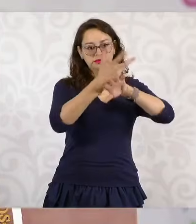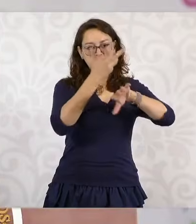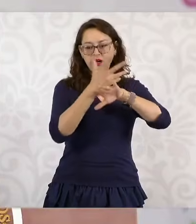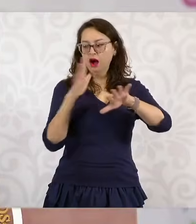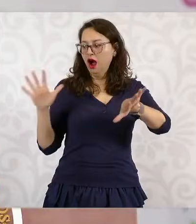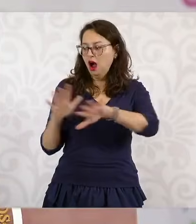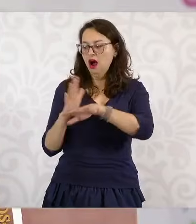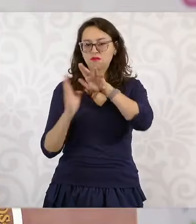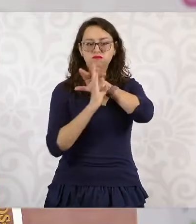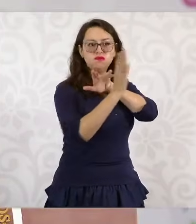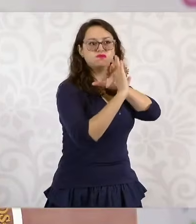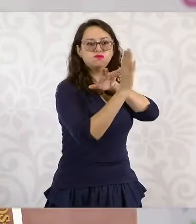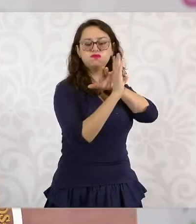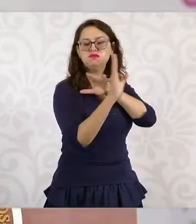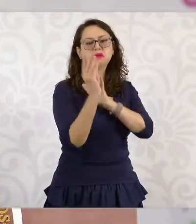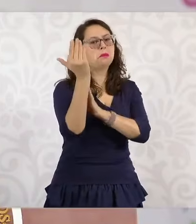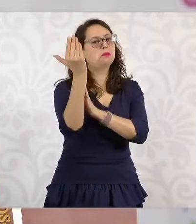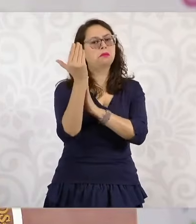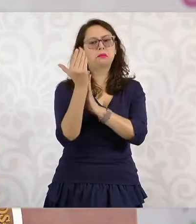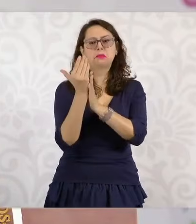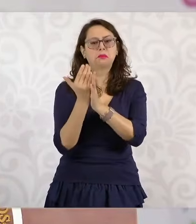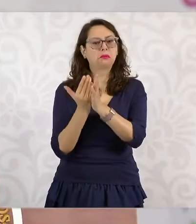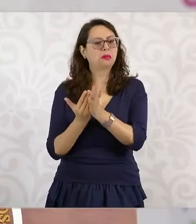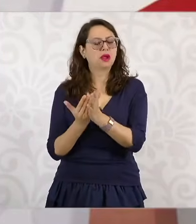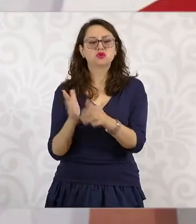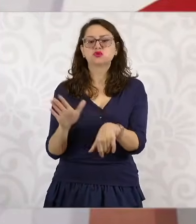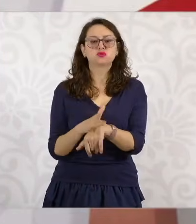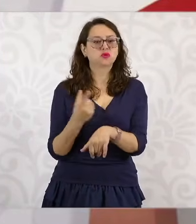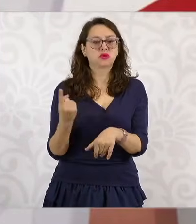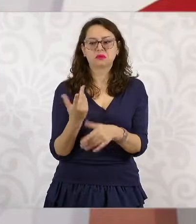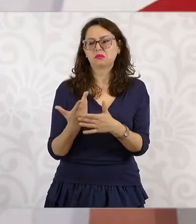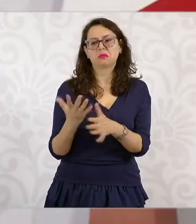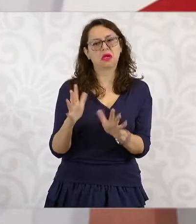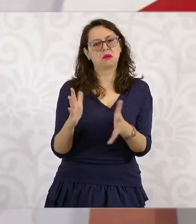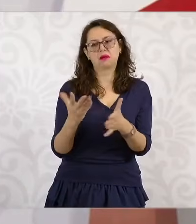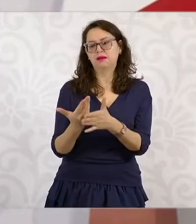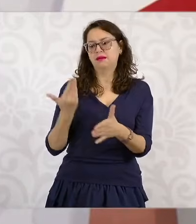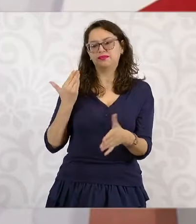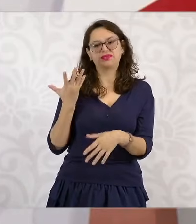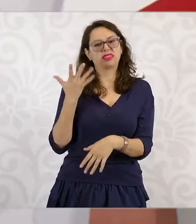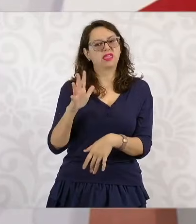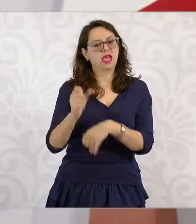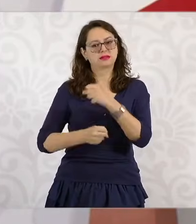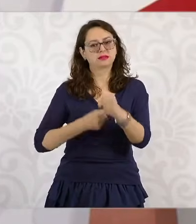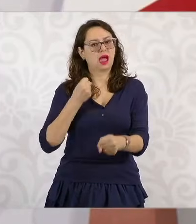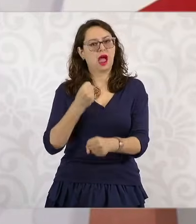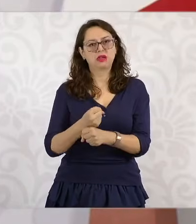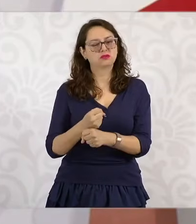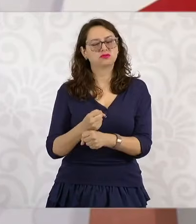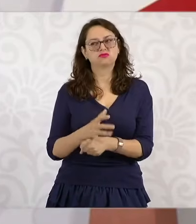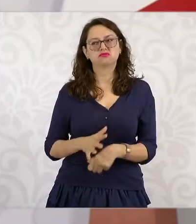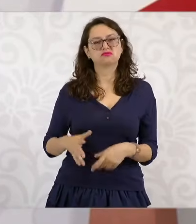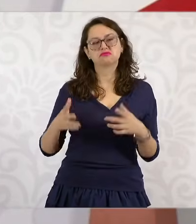su migración a los Estados Unidos a partir de hace unos 10 años. Entonces, por eso el 90% de